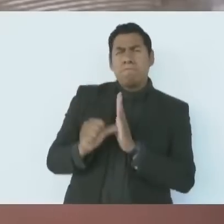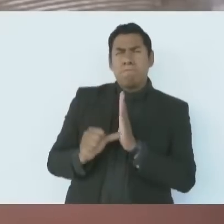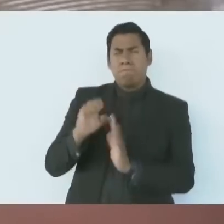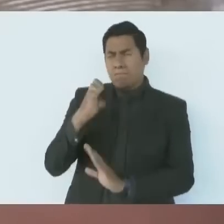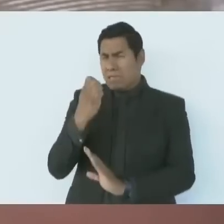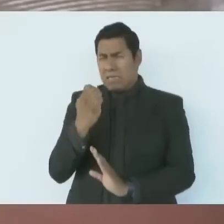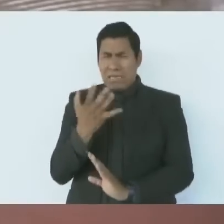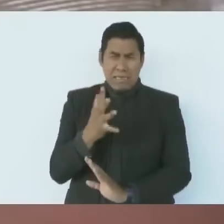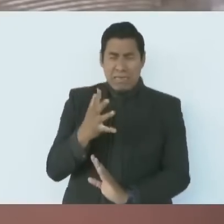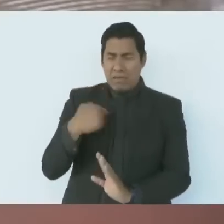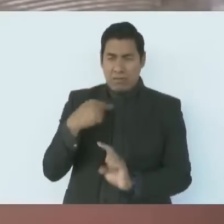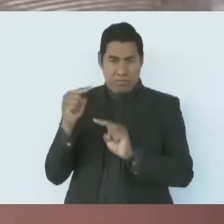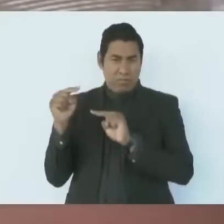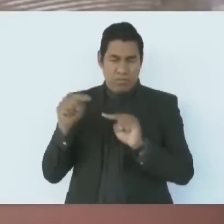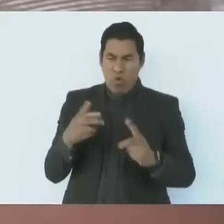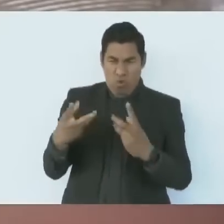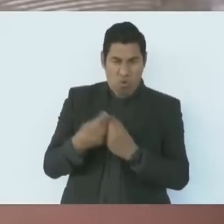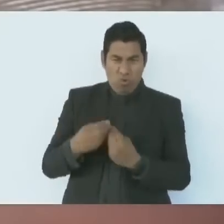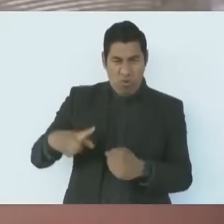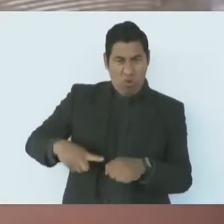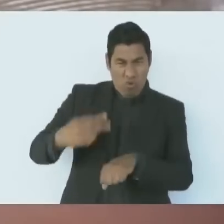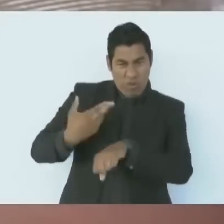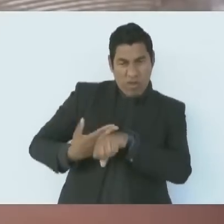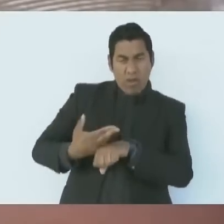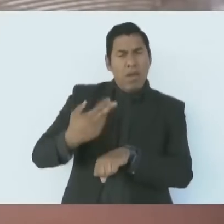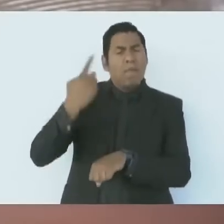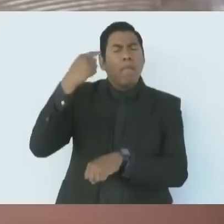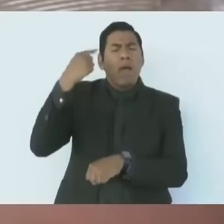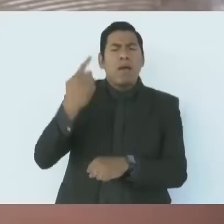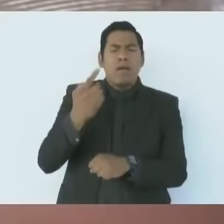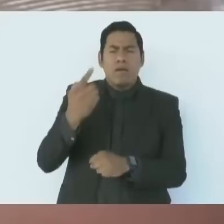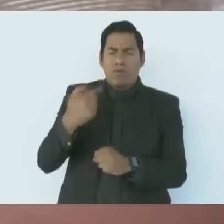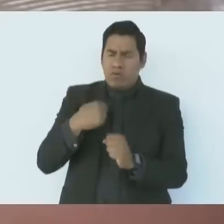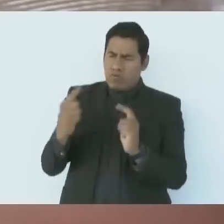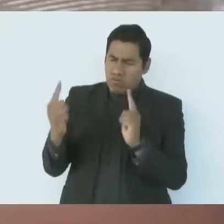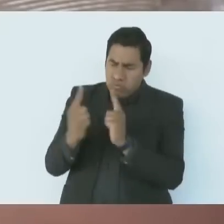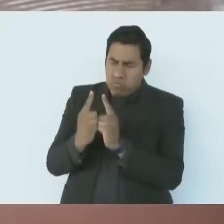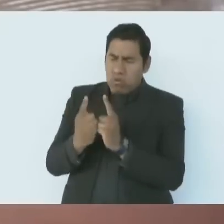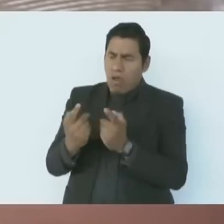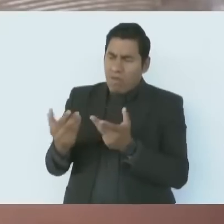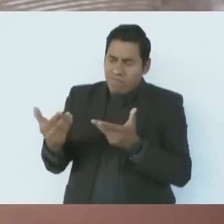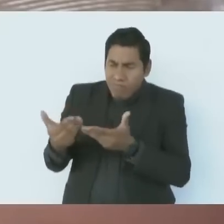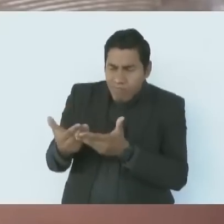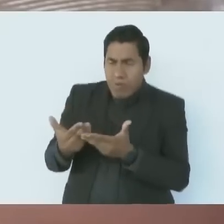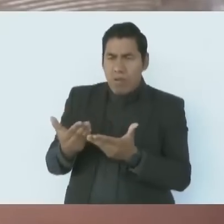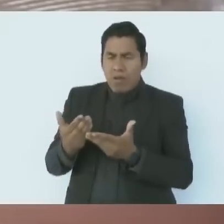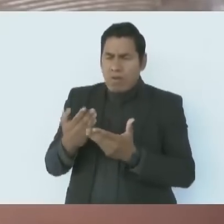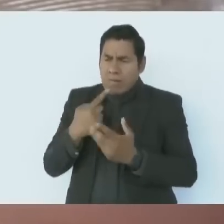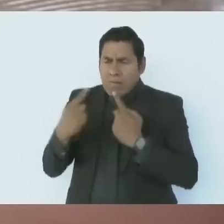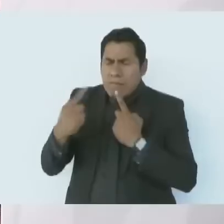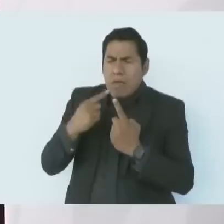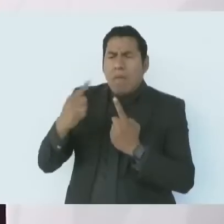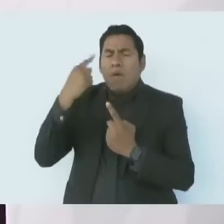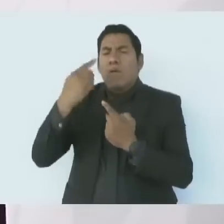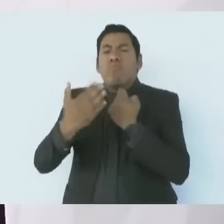aquí con la gobernadora presentando y poniendo a consulta nuestro plan Nacional de desarrollo con